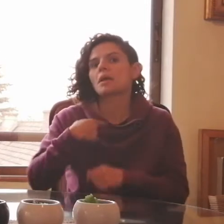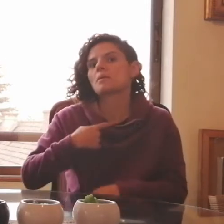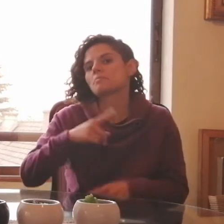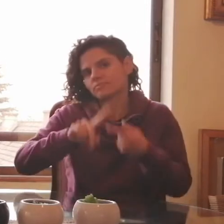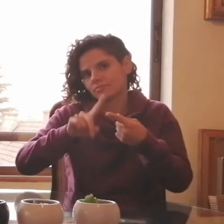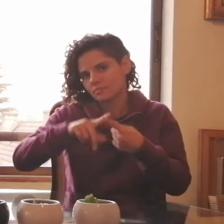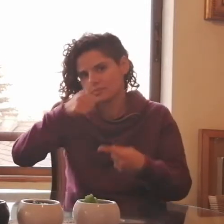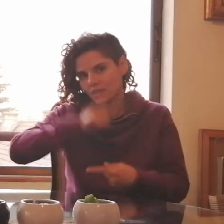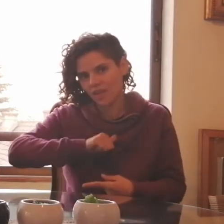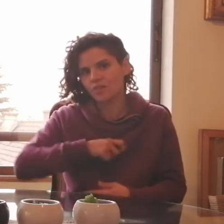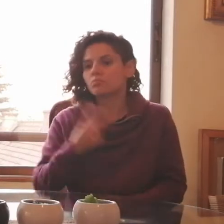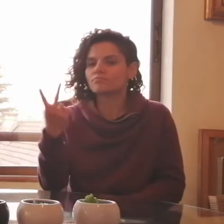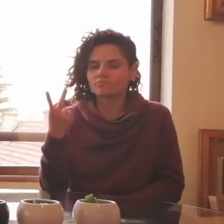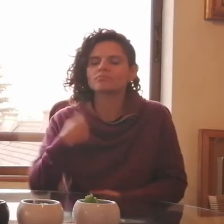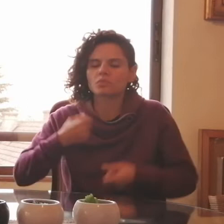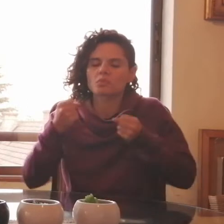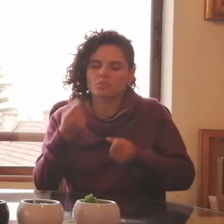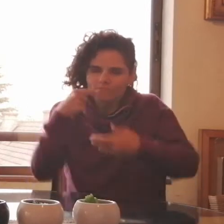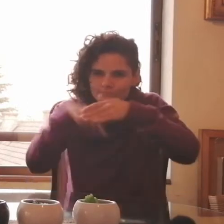tenemos acceso a ellos así que lo vamos a ver y vamos a estar respondiendo sus